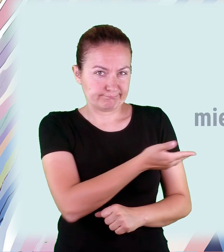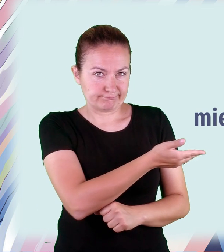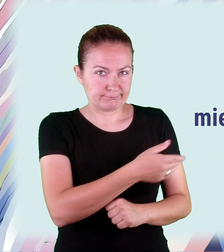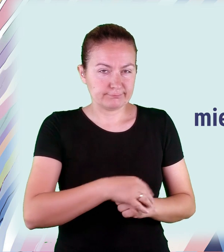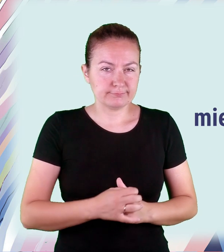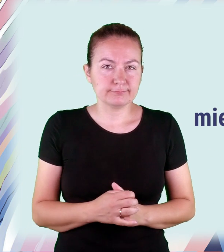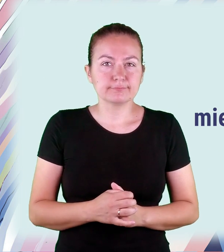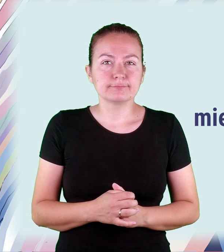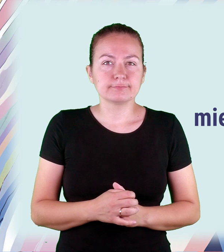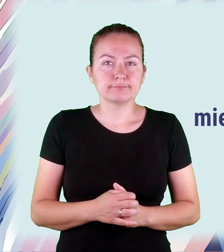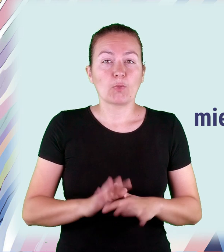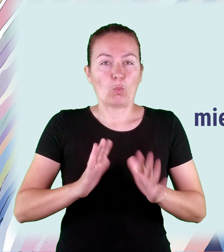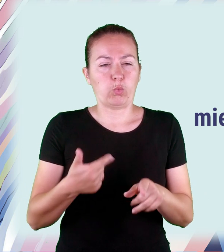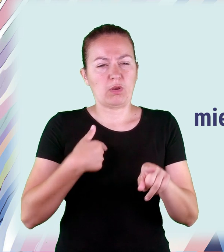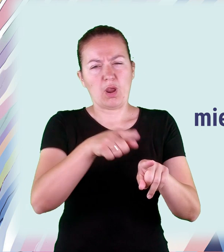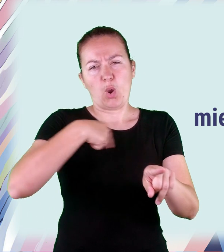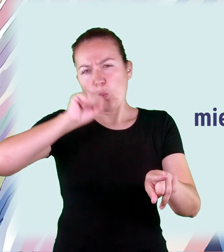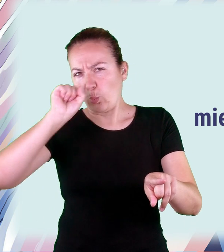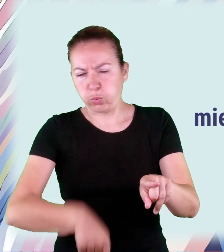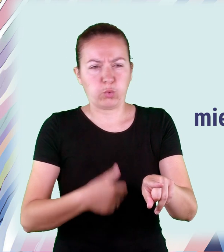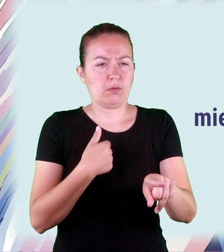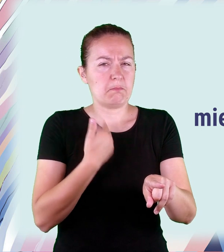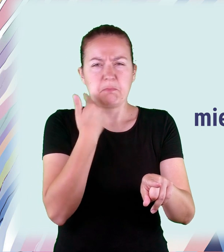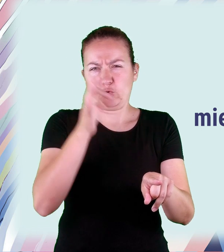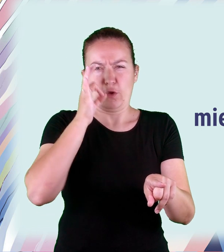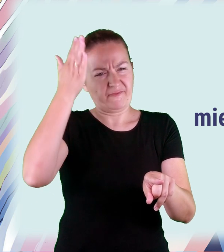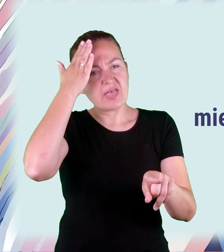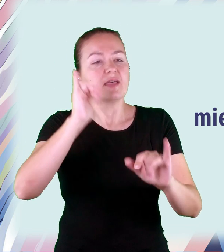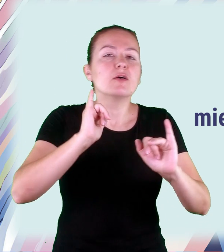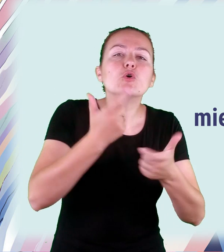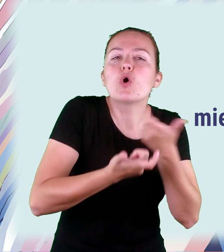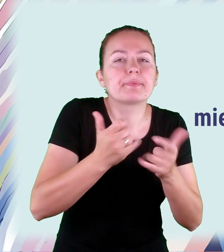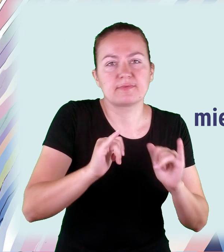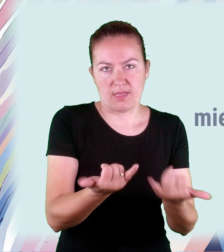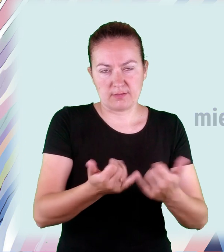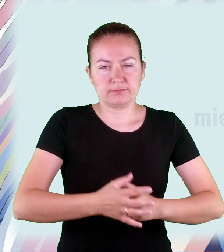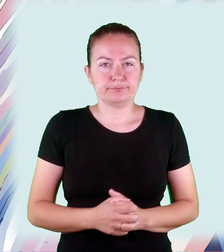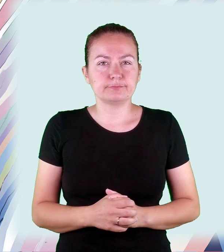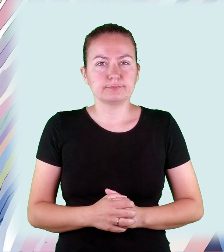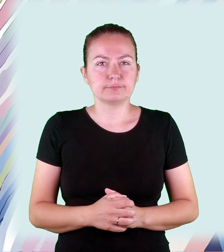(czyli: bardzo dobrze coś umieć, wiedzieć)